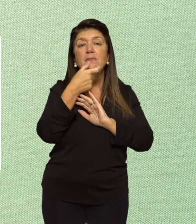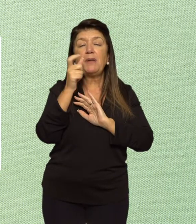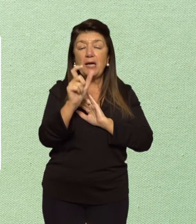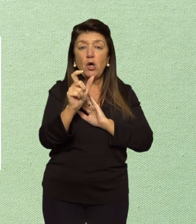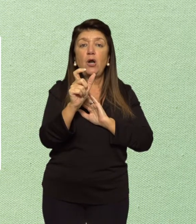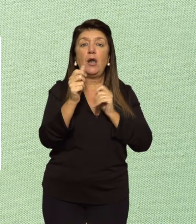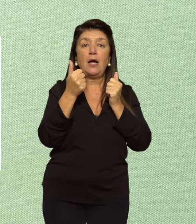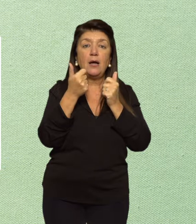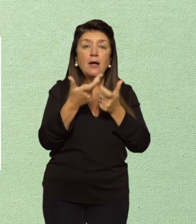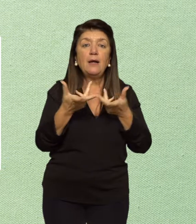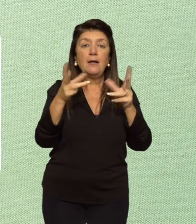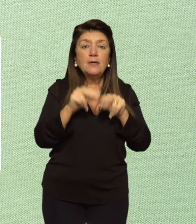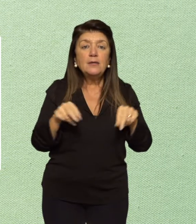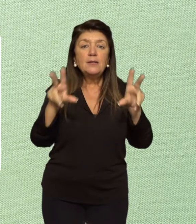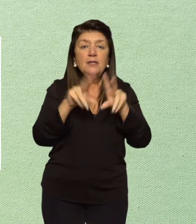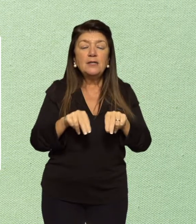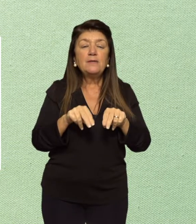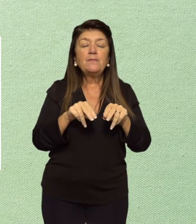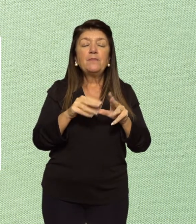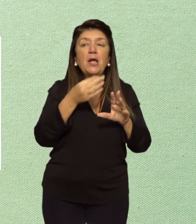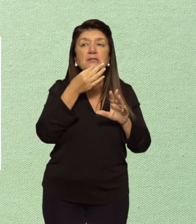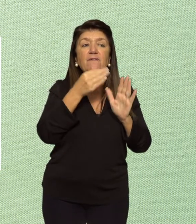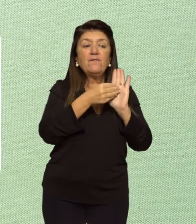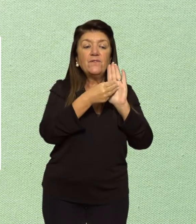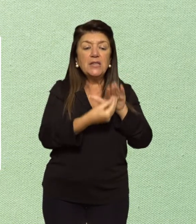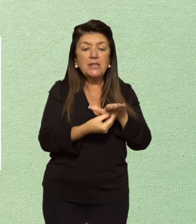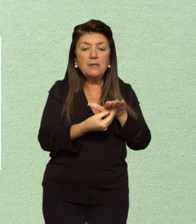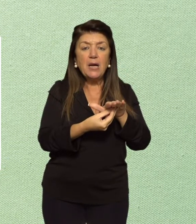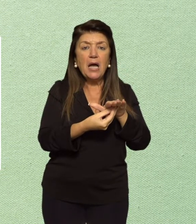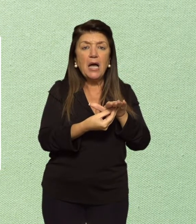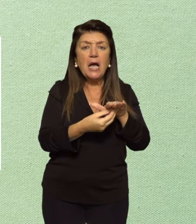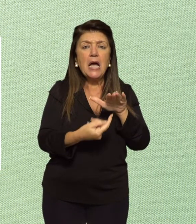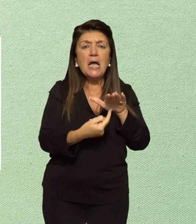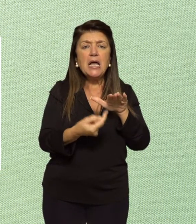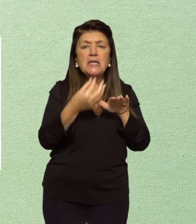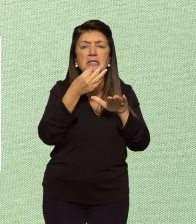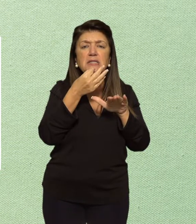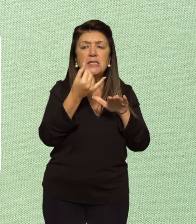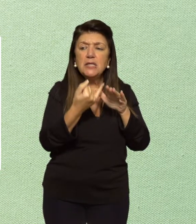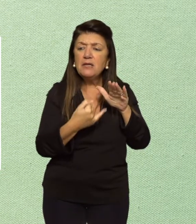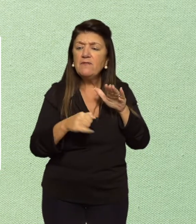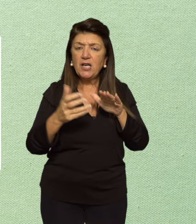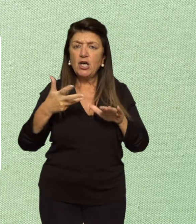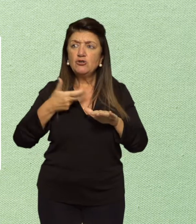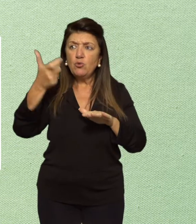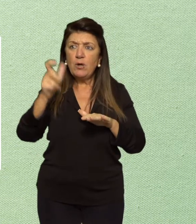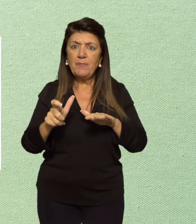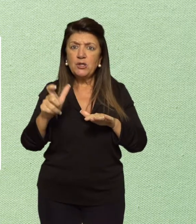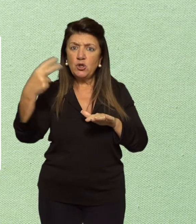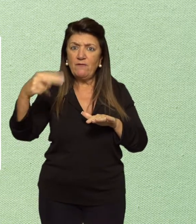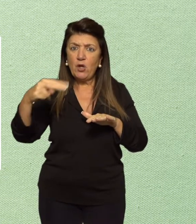colpevole, c'è una parte criminale, violenta e la vittima e non so se siete d'accordo con me